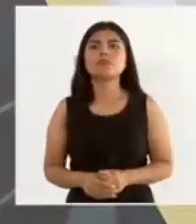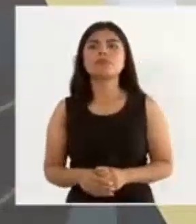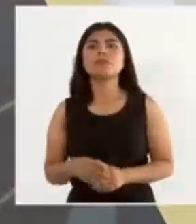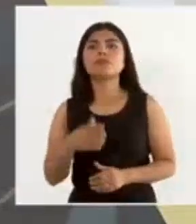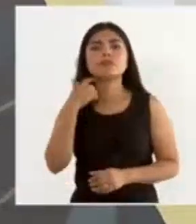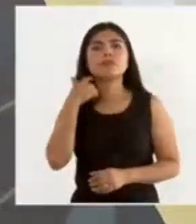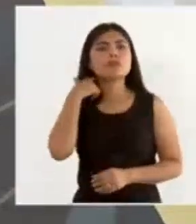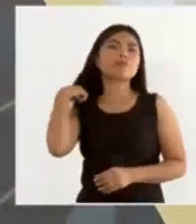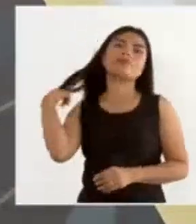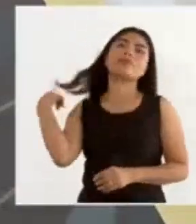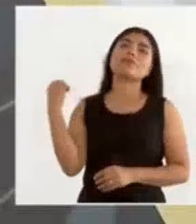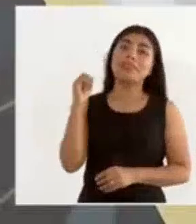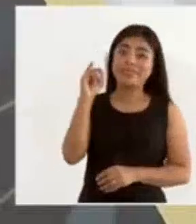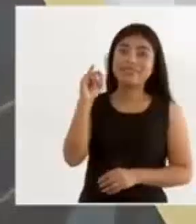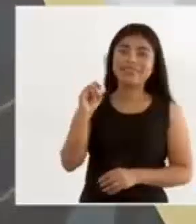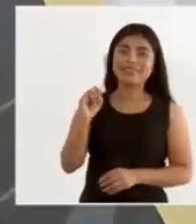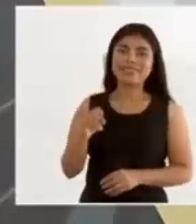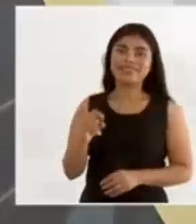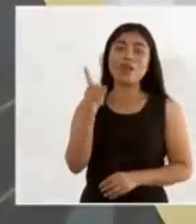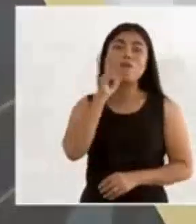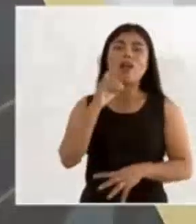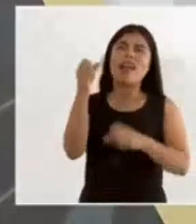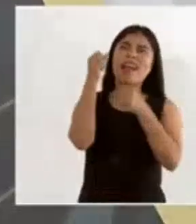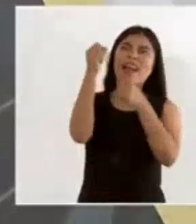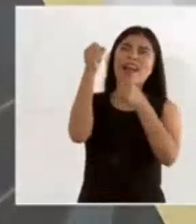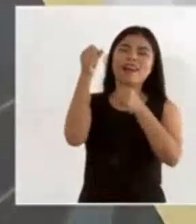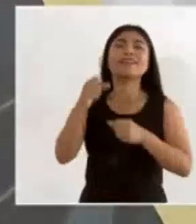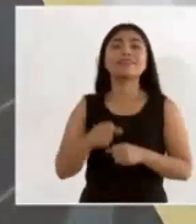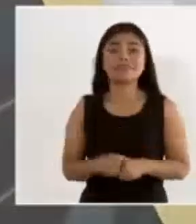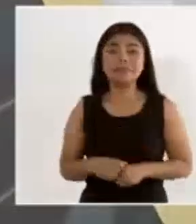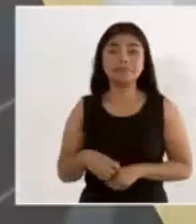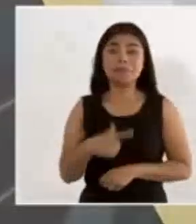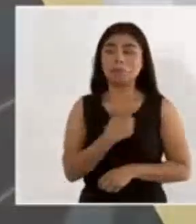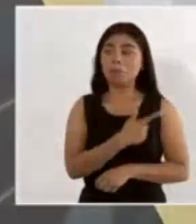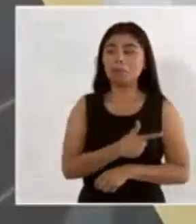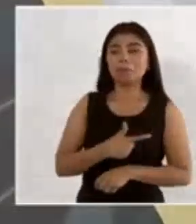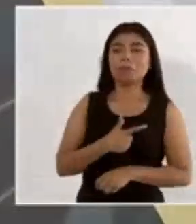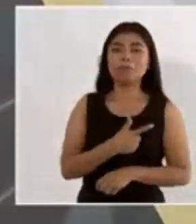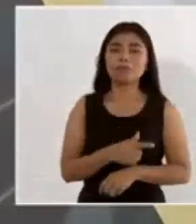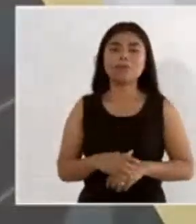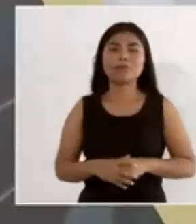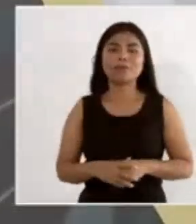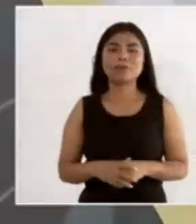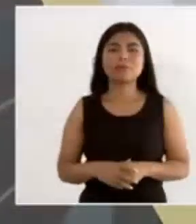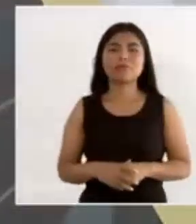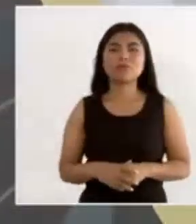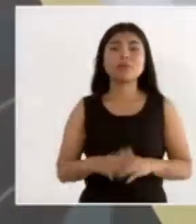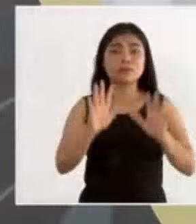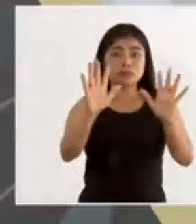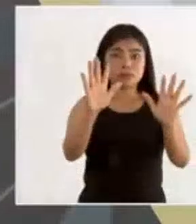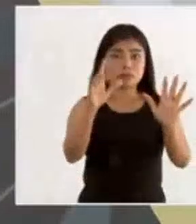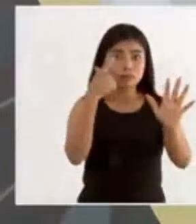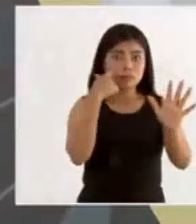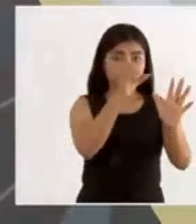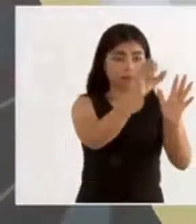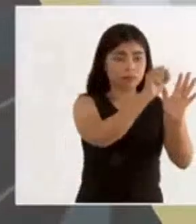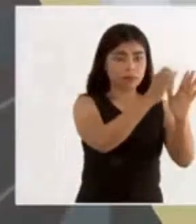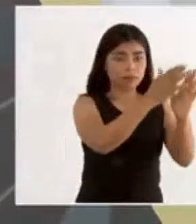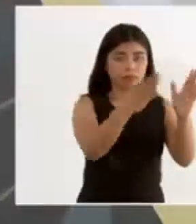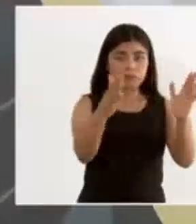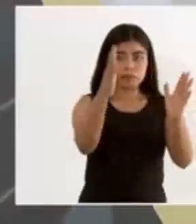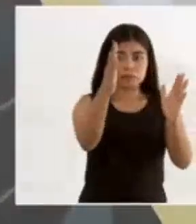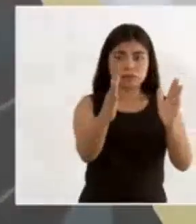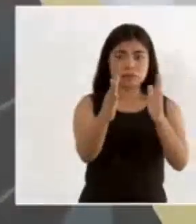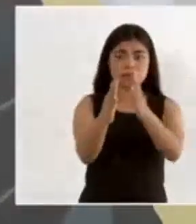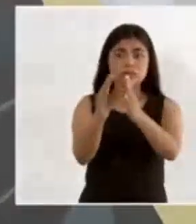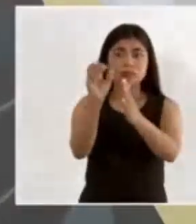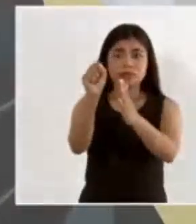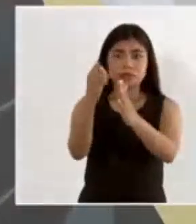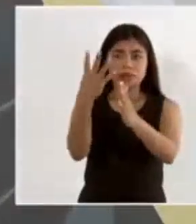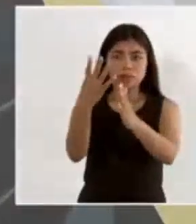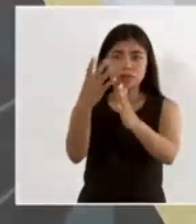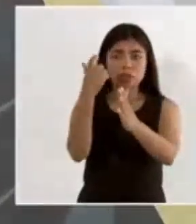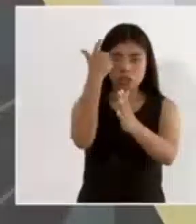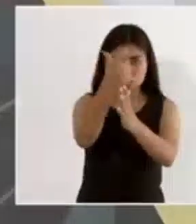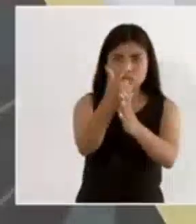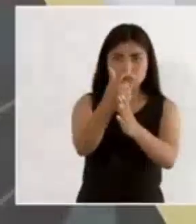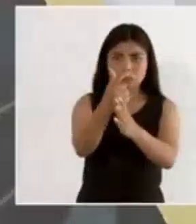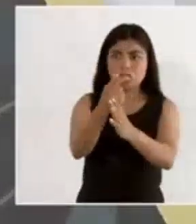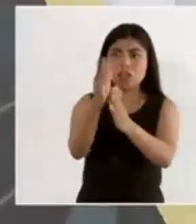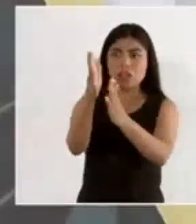¿Verdad que sí nos empoderamos? [Aplausos] Y a los 65 ya pase automático a pensión universal